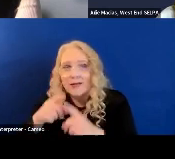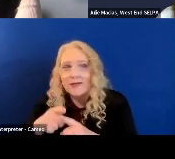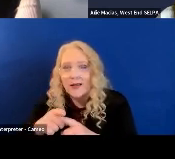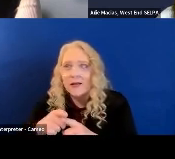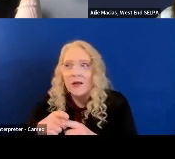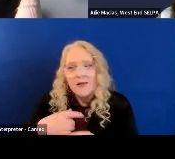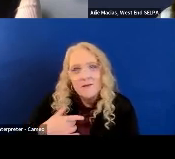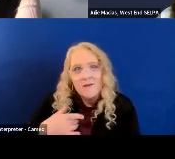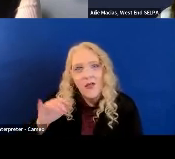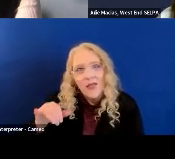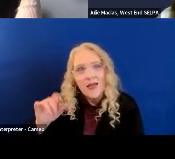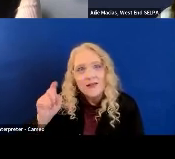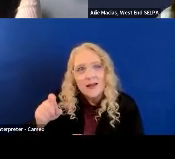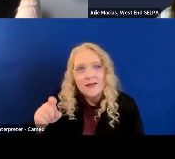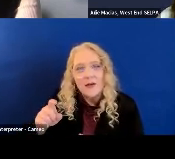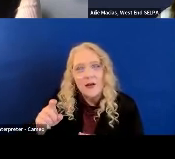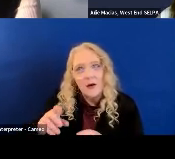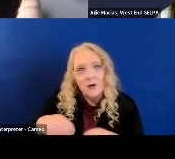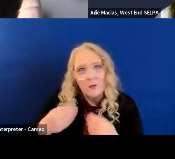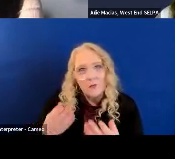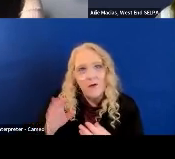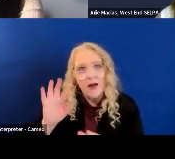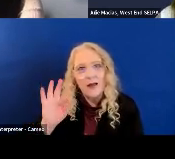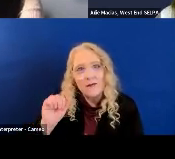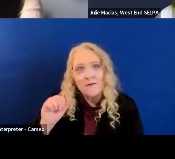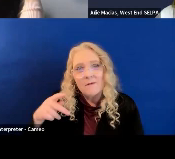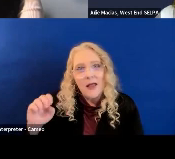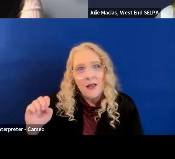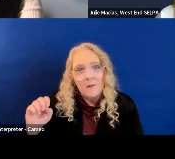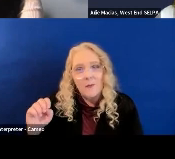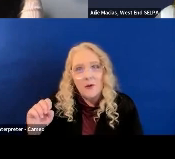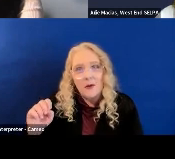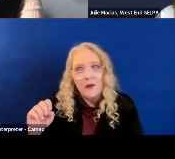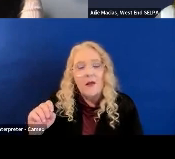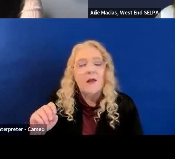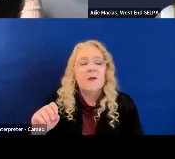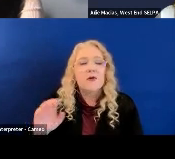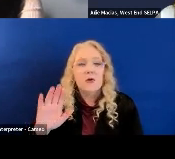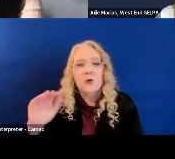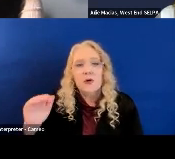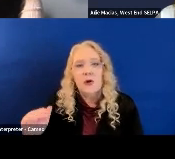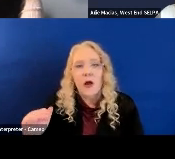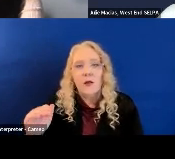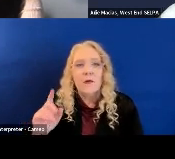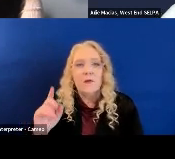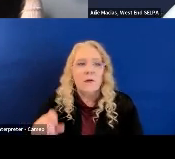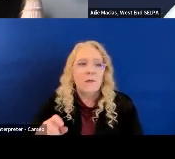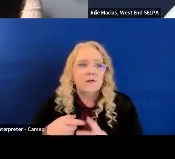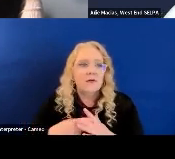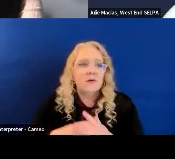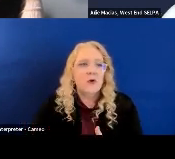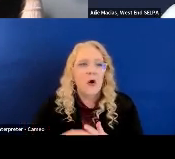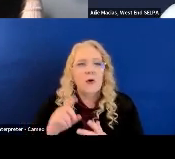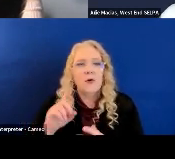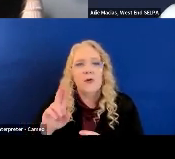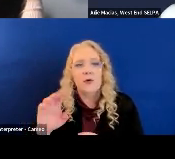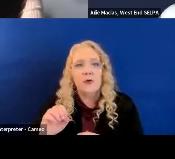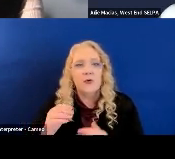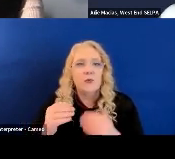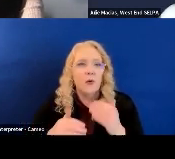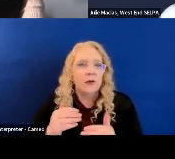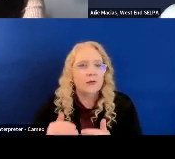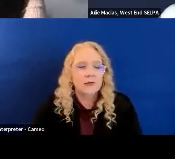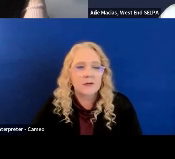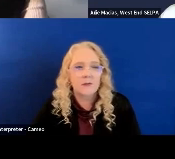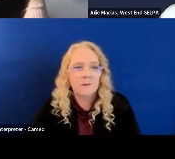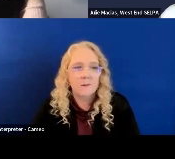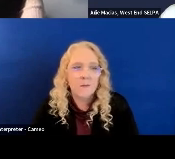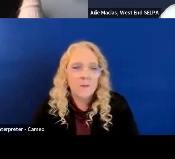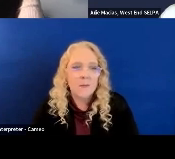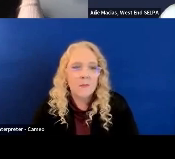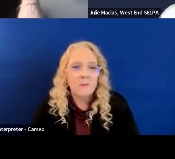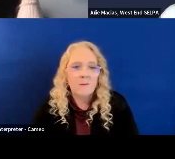propuesto al cual usted no da su consentimiento es necesario para brindarle FAPE a su hijo. Se debe iniciar una audiencia de Proceso Debido.